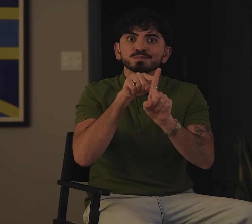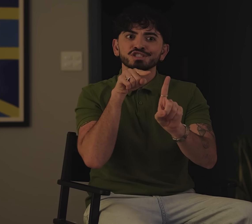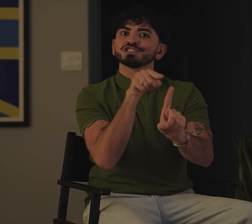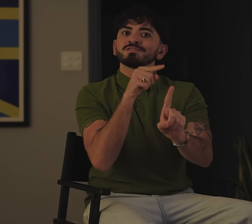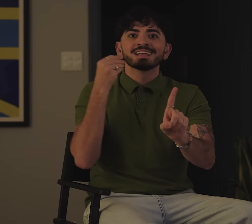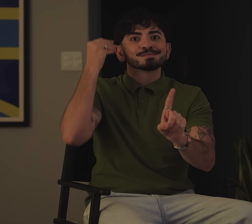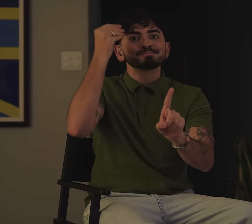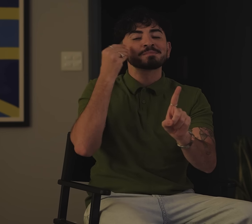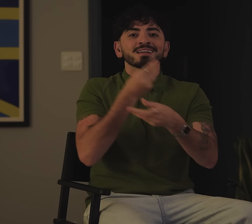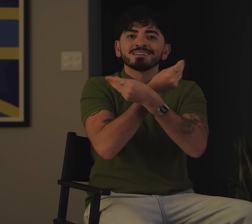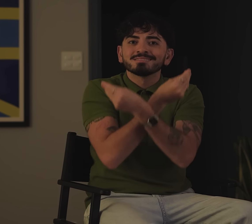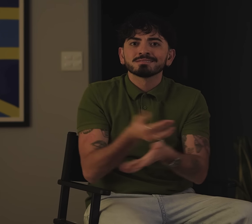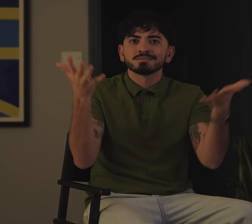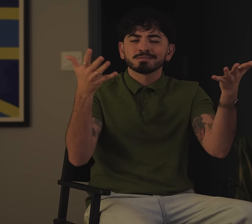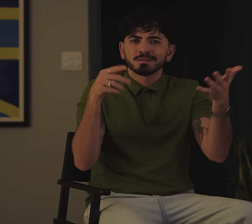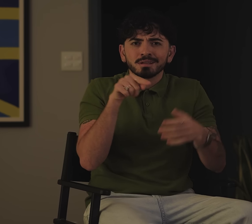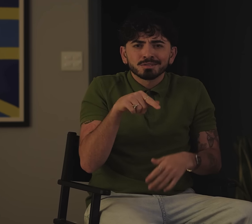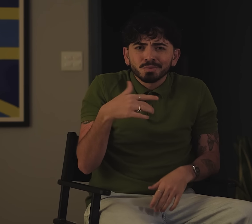com o objetivo de trazer experiências incríveis para o público.